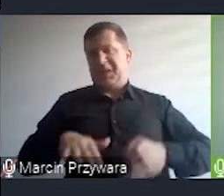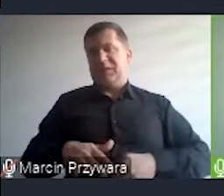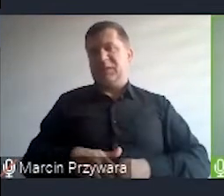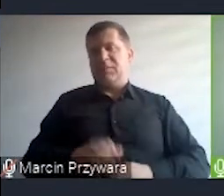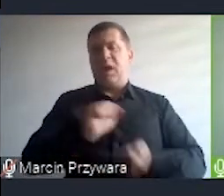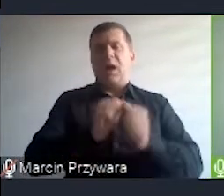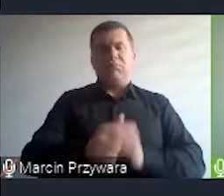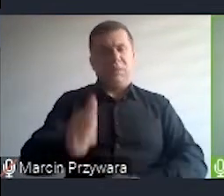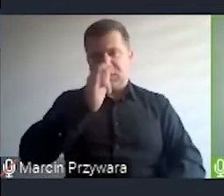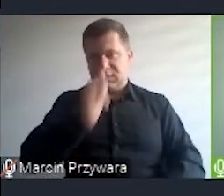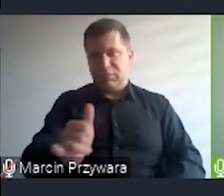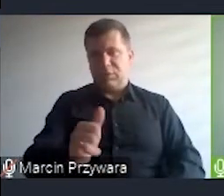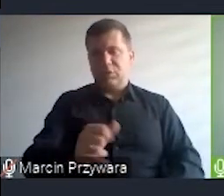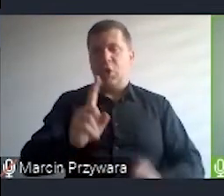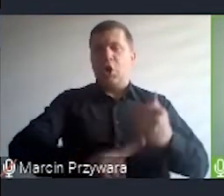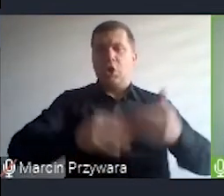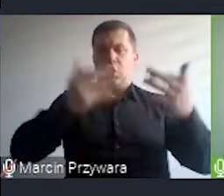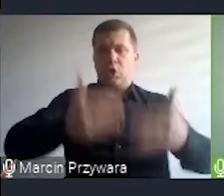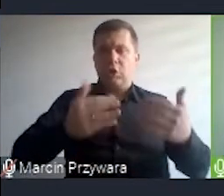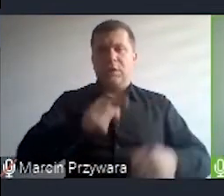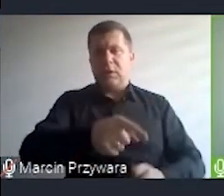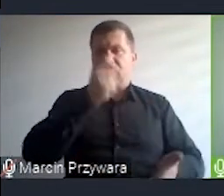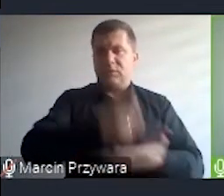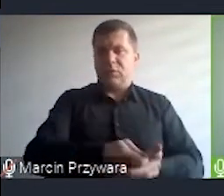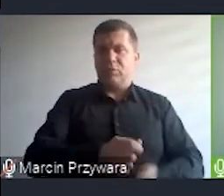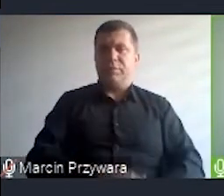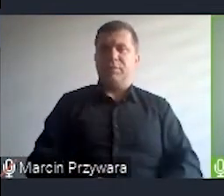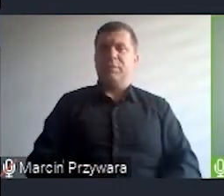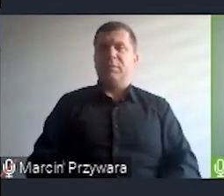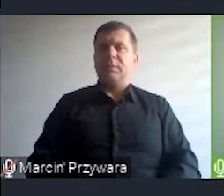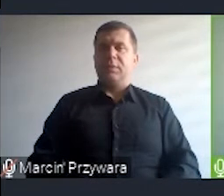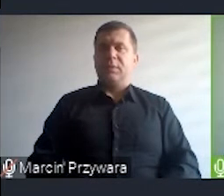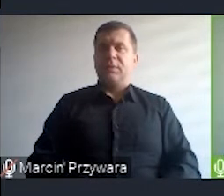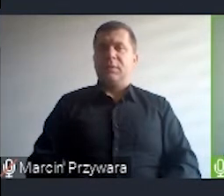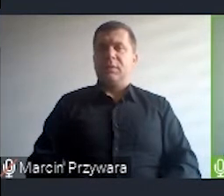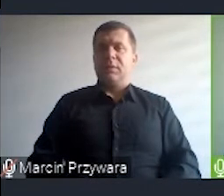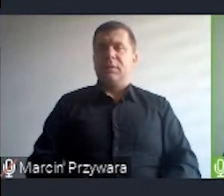albo nie możecie, rozliczyć jego zakupu.